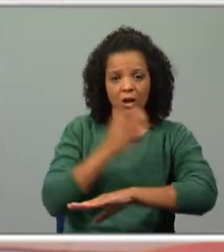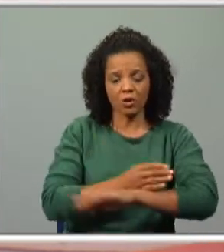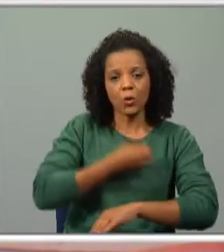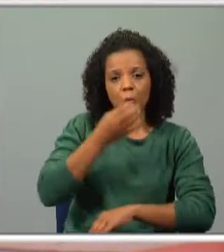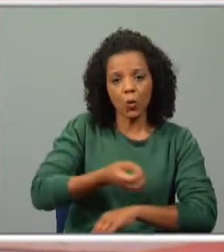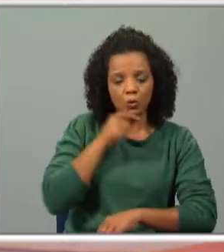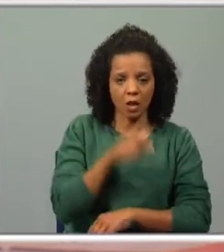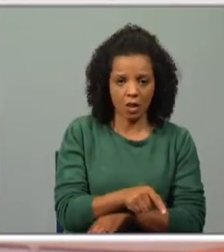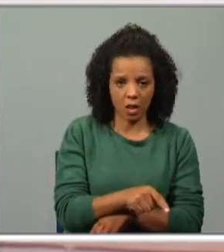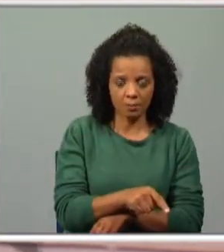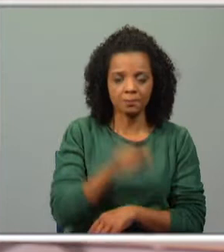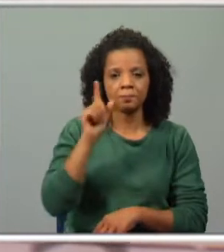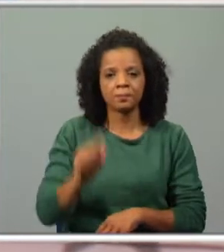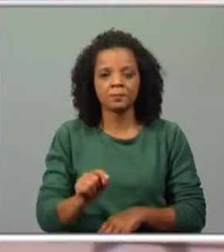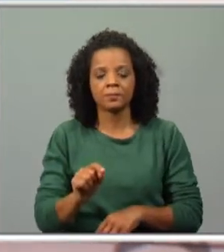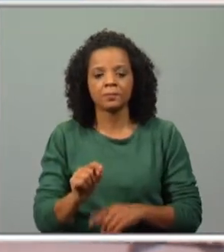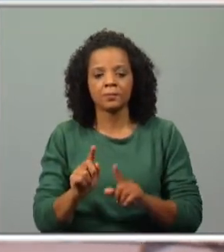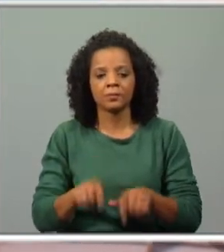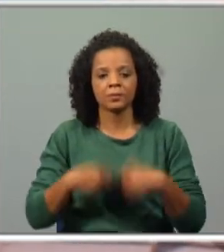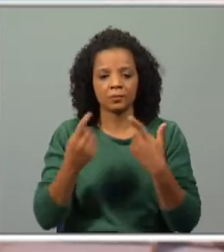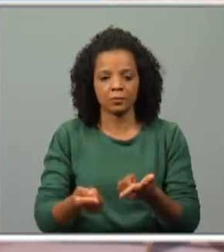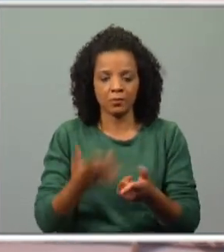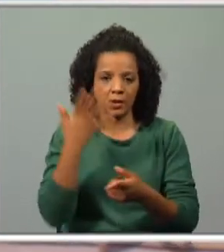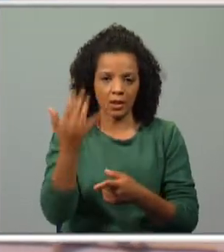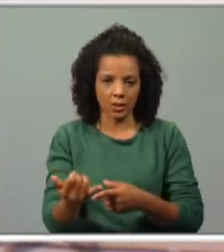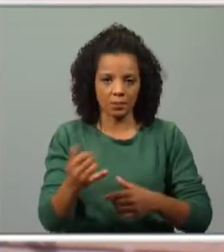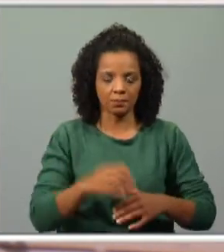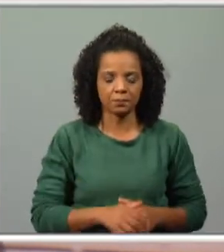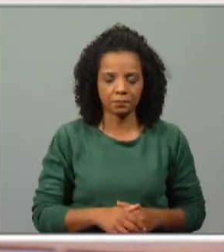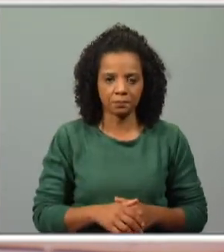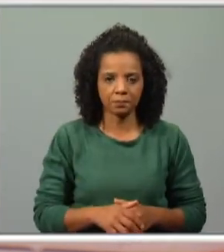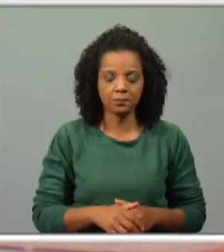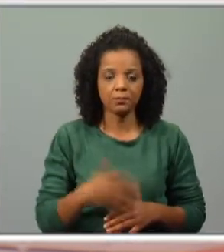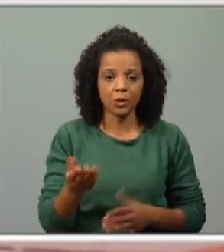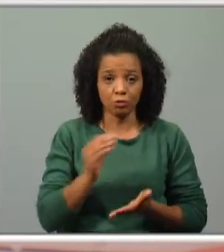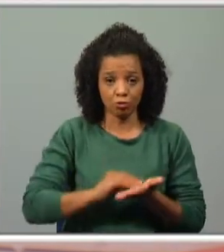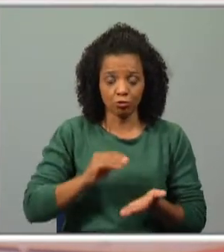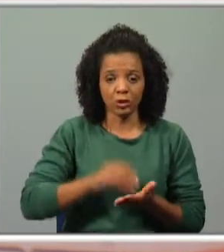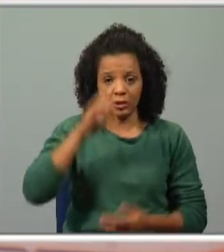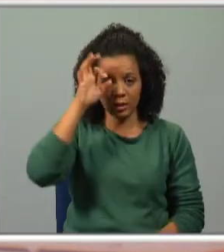propriamente dito e que o sucesso também então essa Queiroz pretendia mostrar 本身和成功也所以這個 Queiroz 打算展示